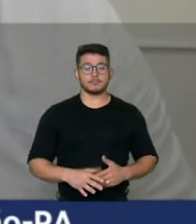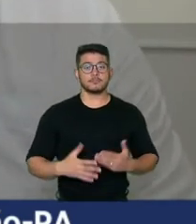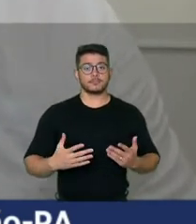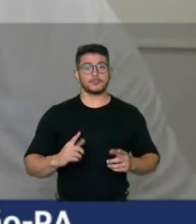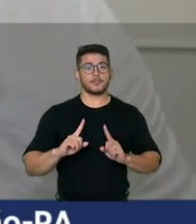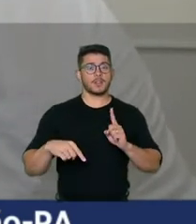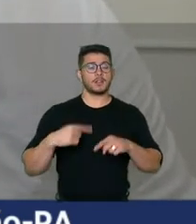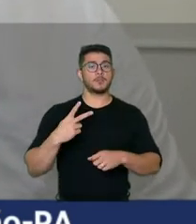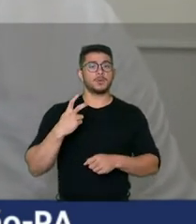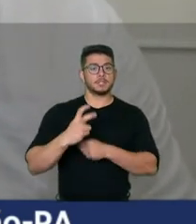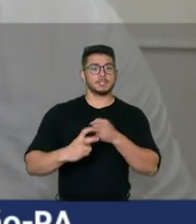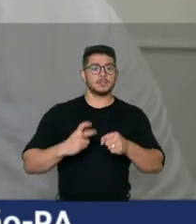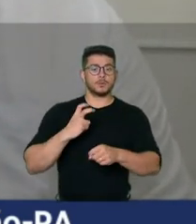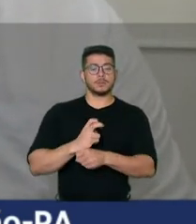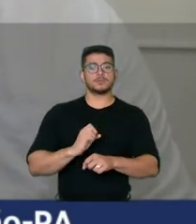DE 5 ANOS NÓS VAMOS PODER INCLUSIVE AUMENTAR OS